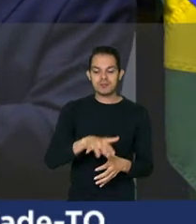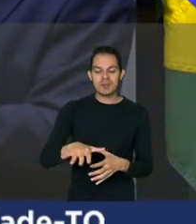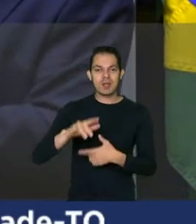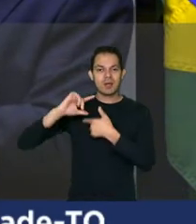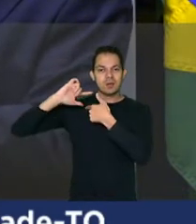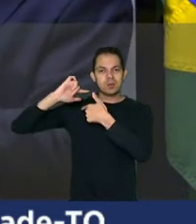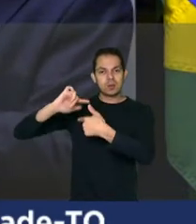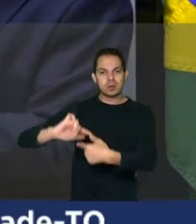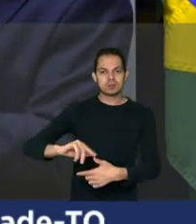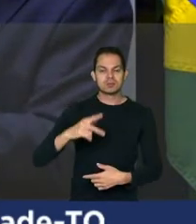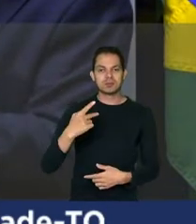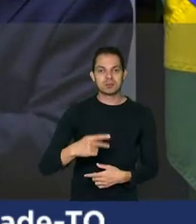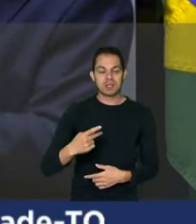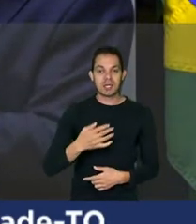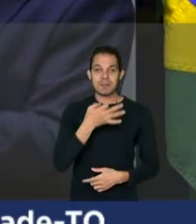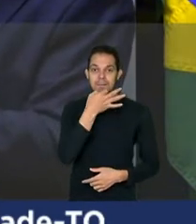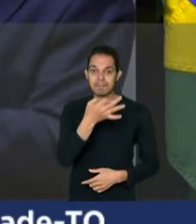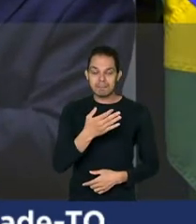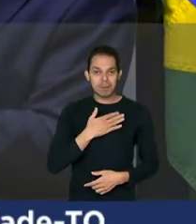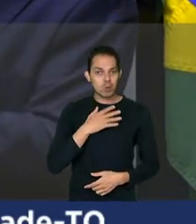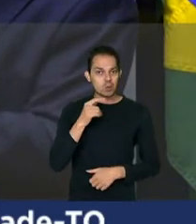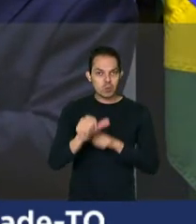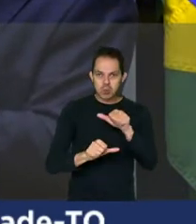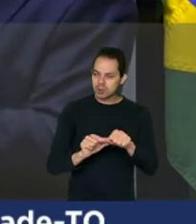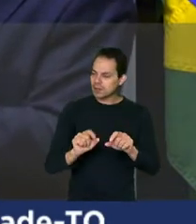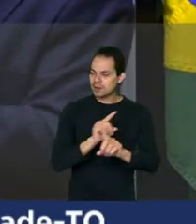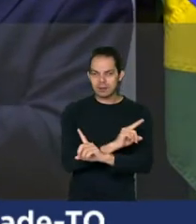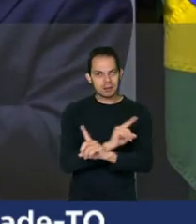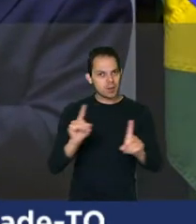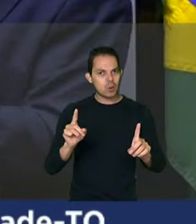DESTA NAÇÃO. A MINHA POSIÇÃO NÃO MUDOU E NÃO